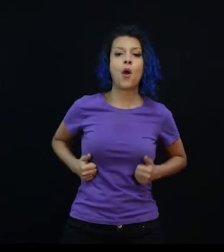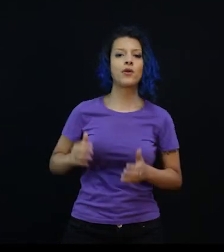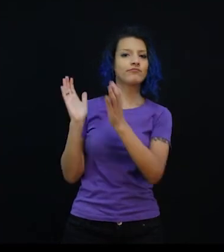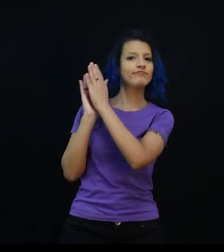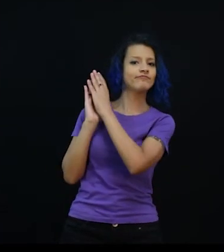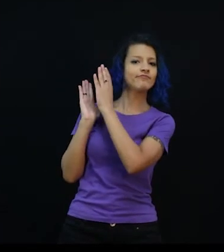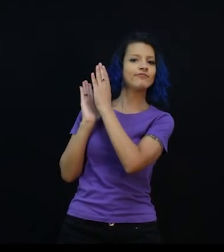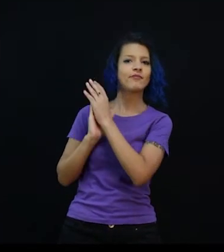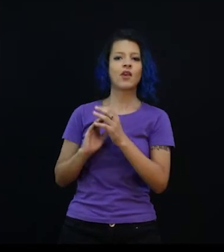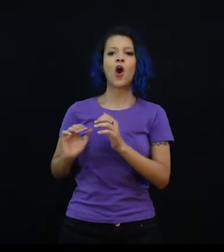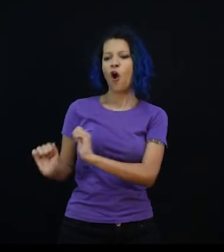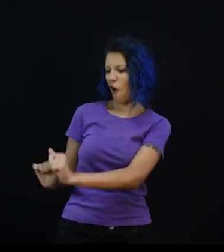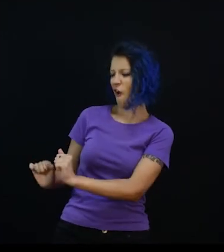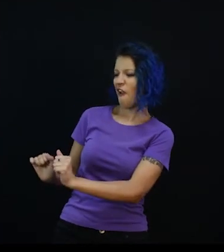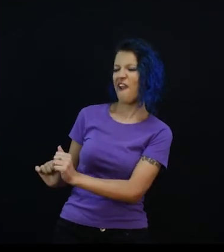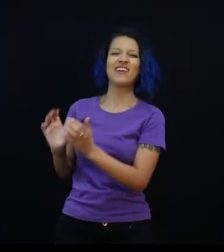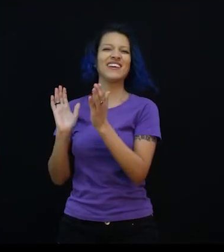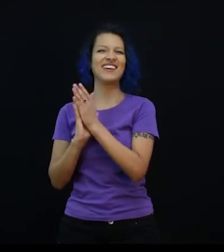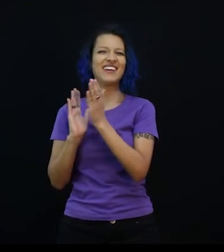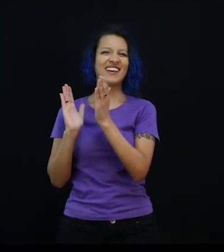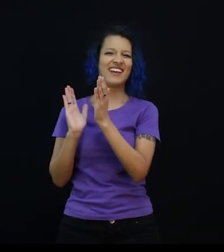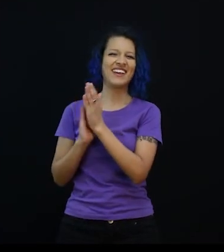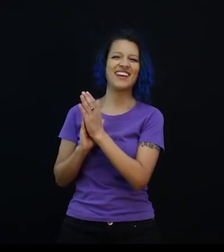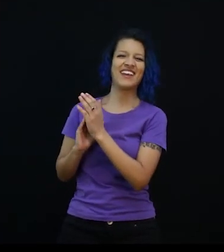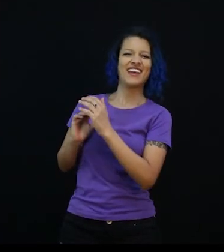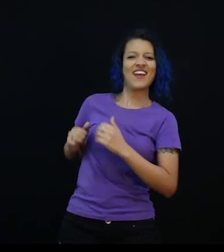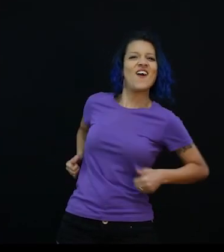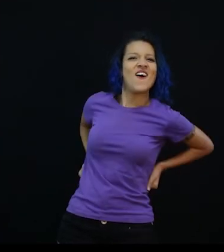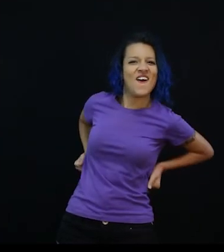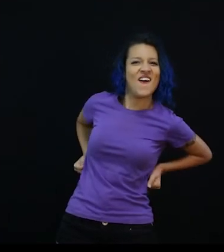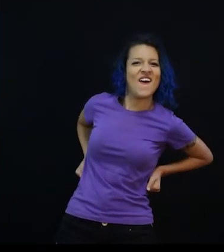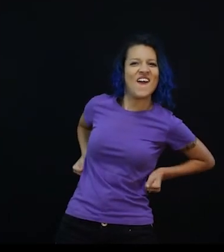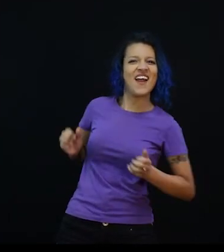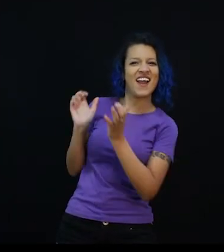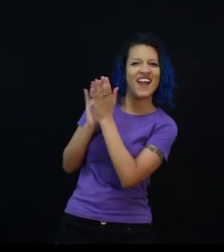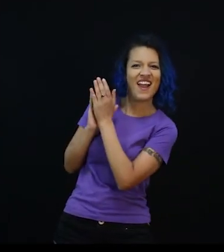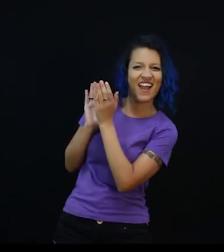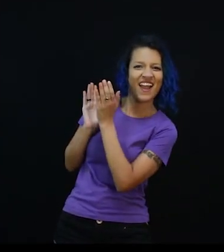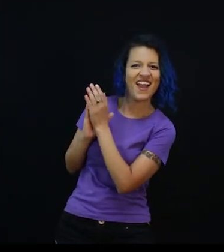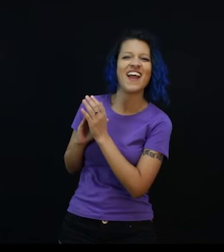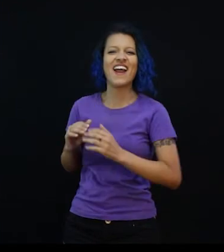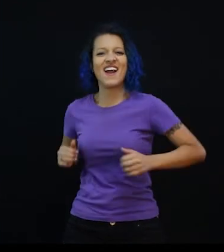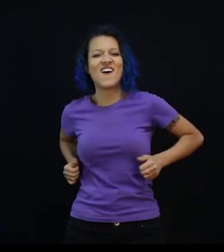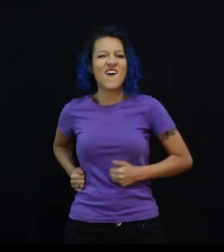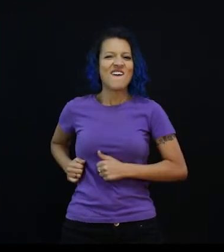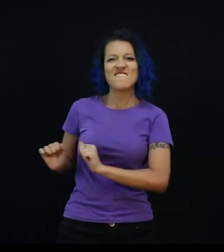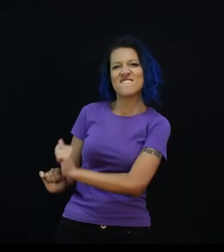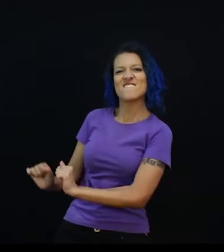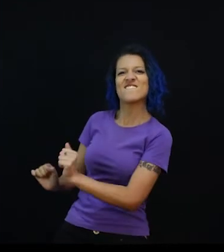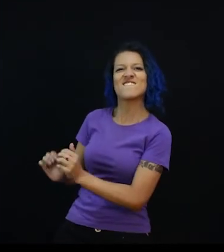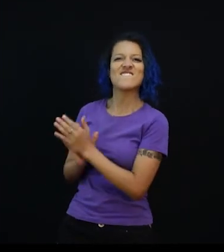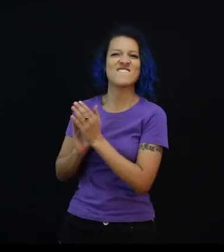Oin oin